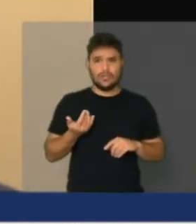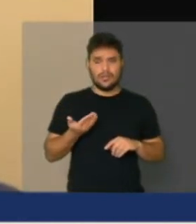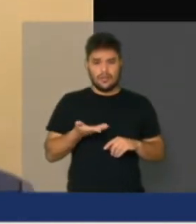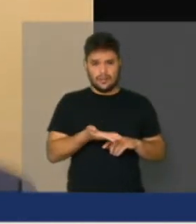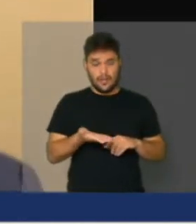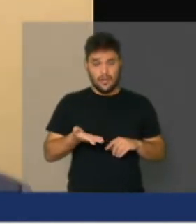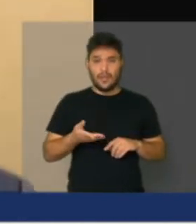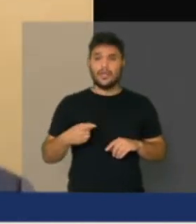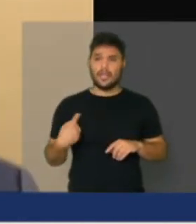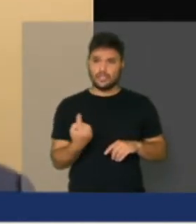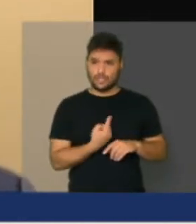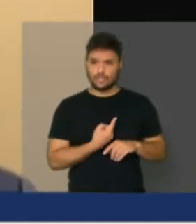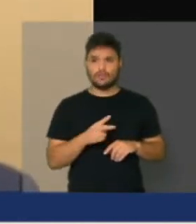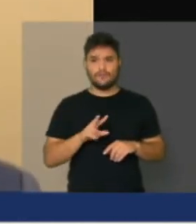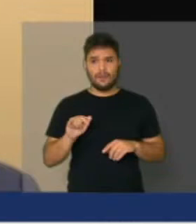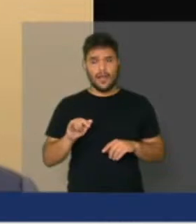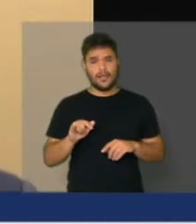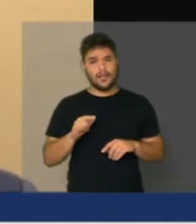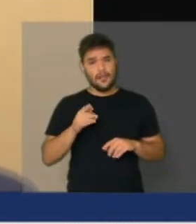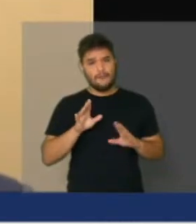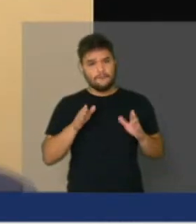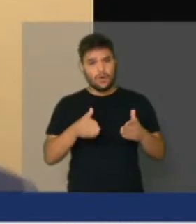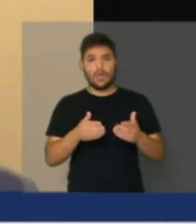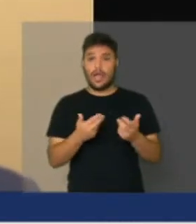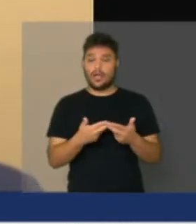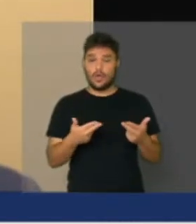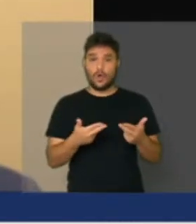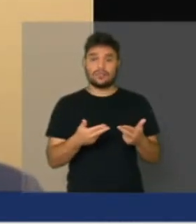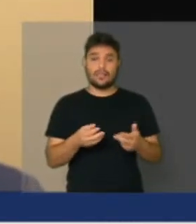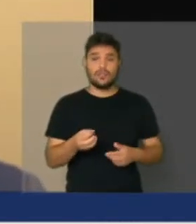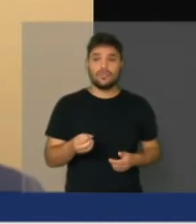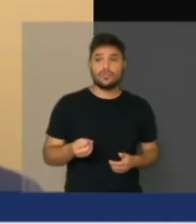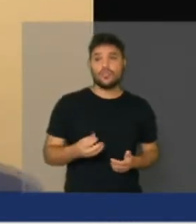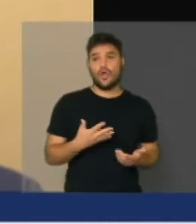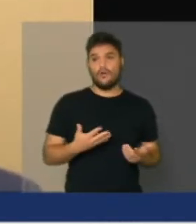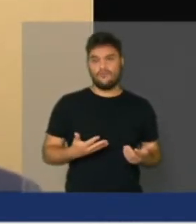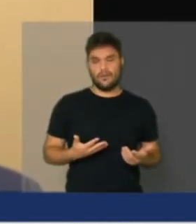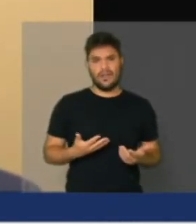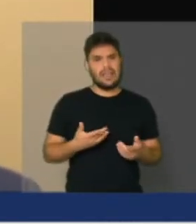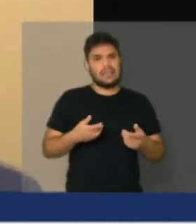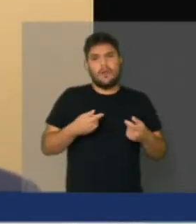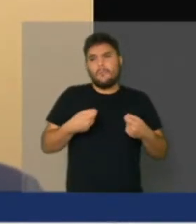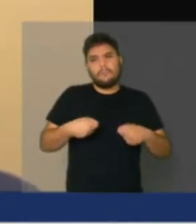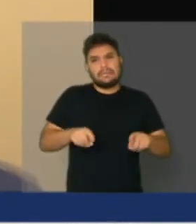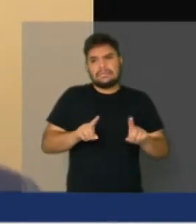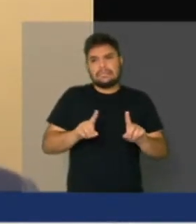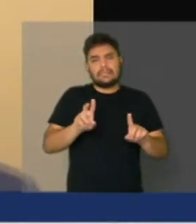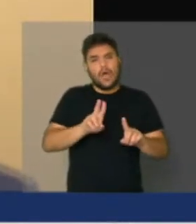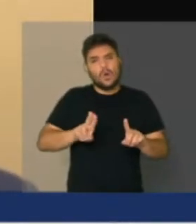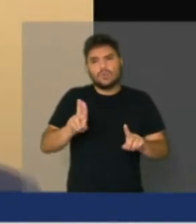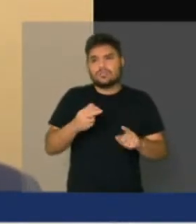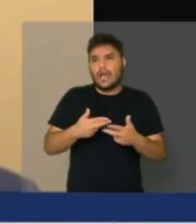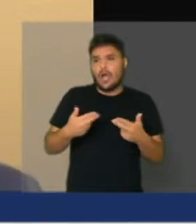NOS FATOS RECENTES. NINGUÉM VAI APROVEITAR ESSE MOMENTO PARA LEMBRAR DO 80 MILHÕES DE TESTES QUE O MINISTRO PAULO